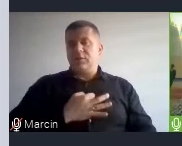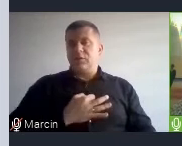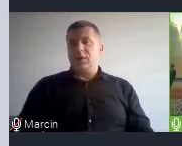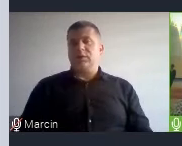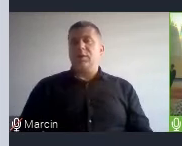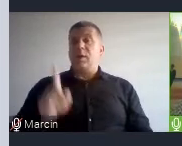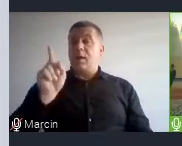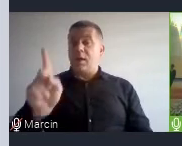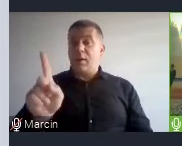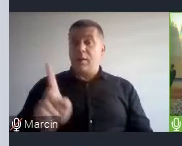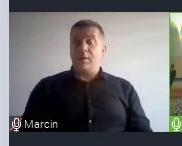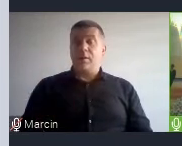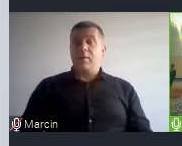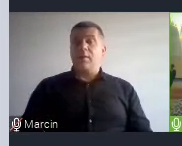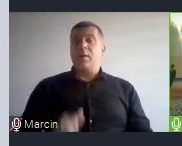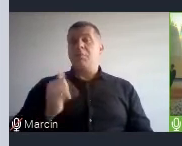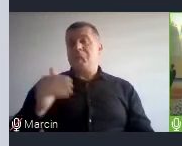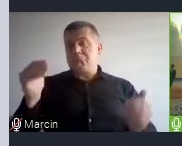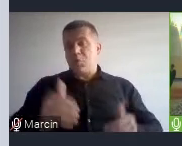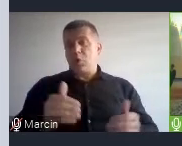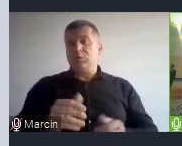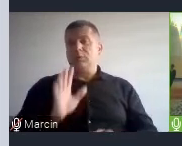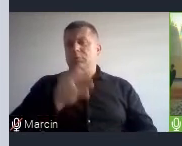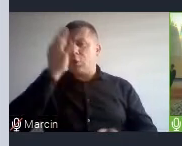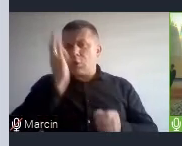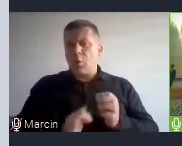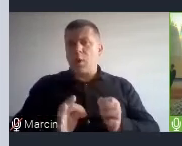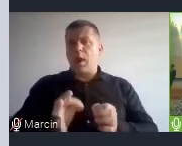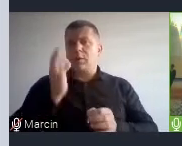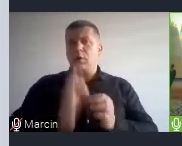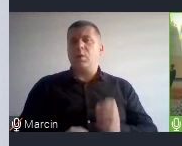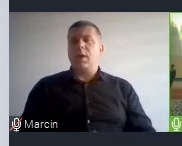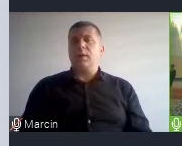ale jak najbardziej musi być precyzyjny i dokładny.